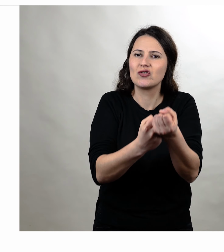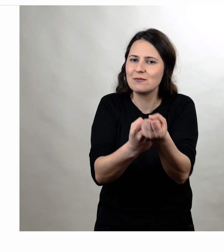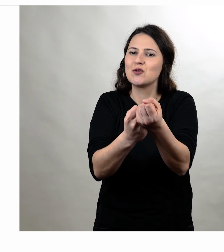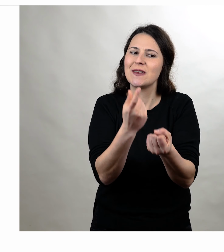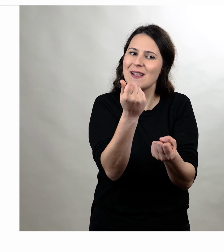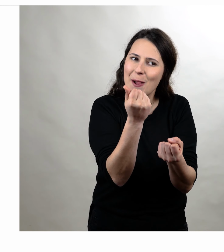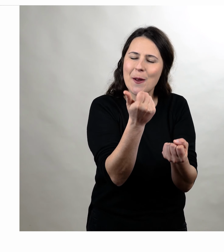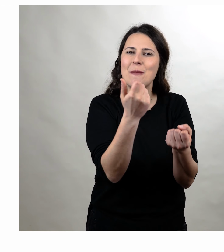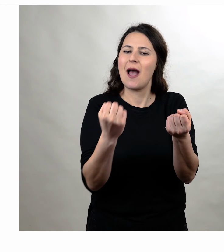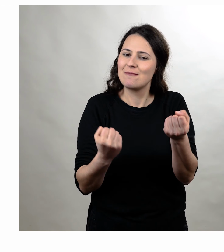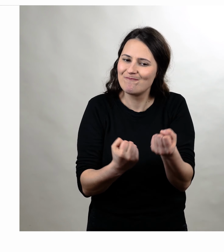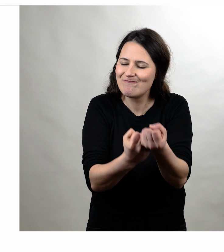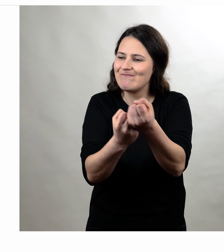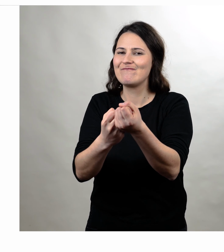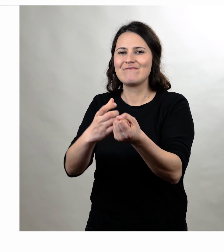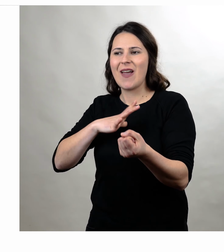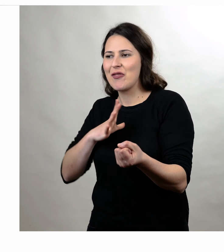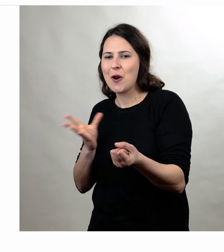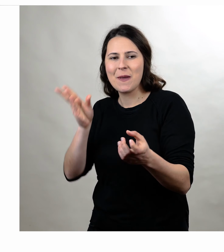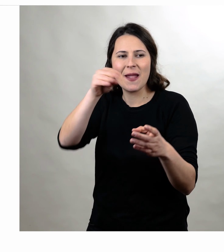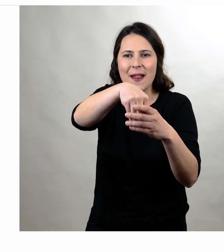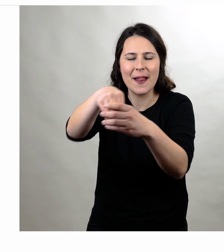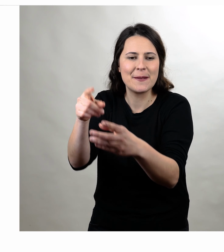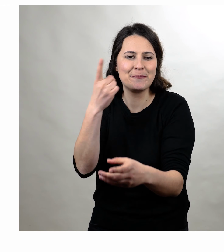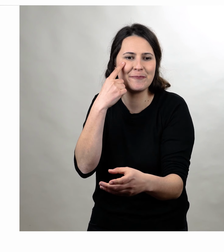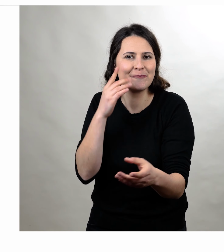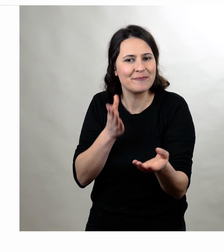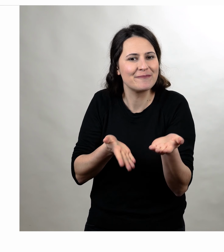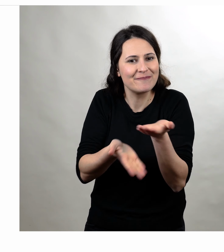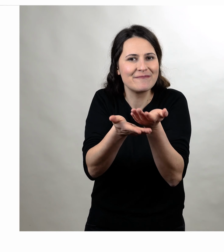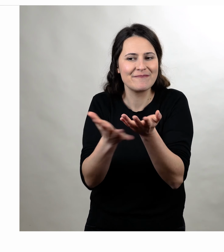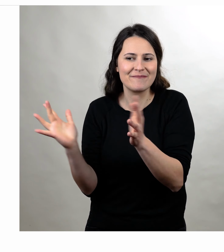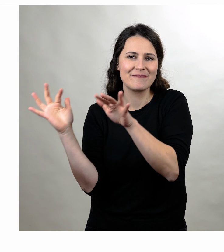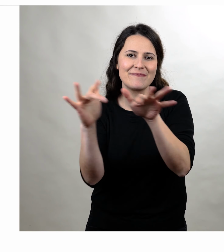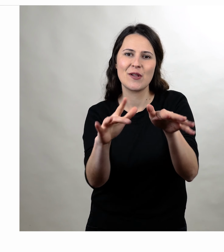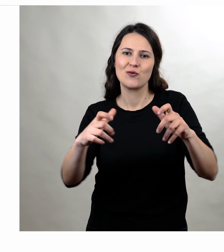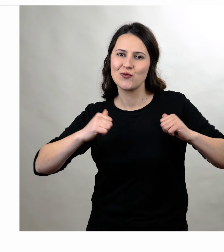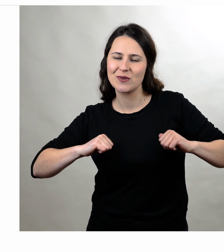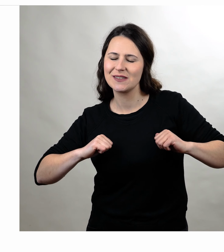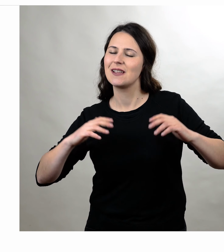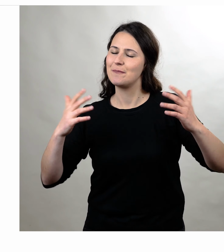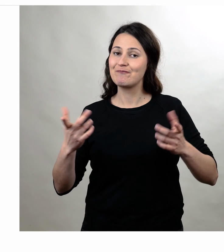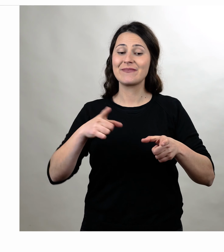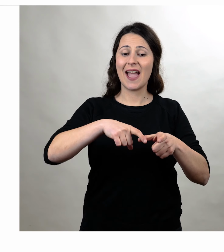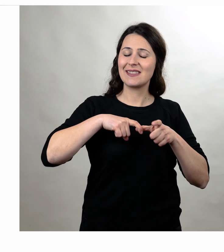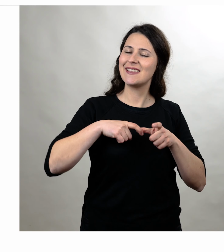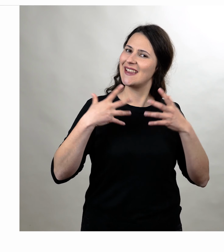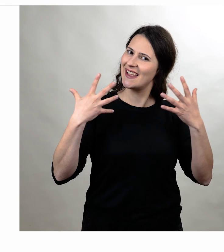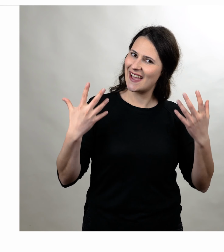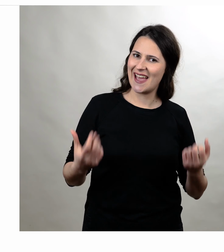Η εταιρεία προσφέρει διάφορες δραστηριότητες σε θάλασσες και ποτάμια.